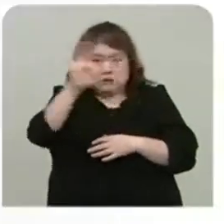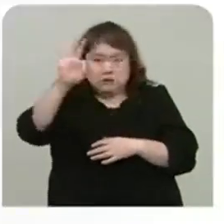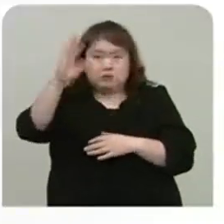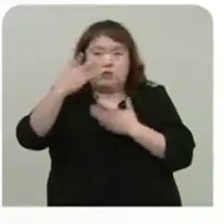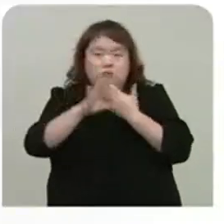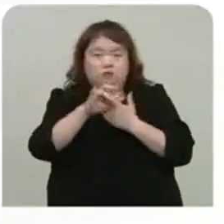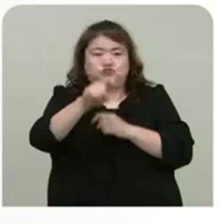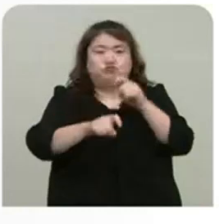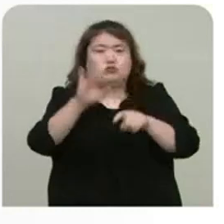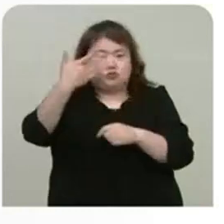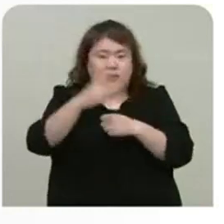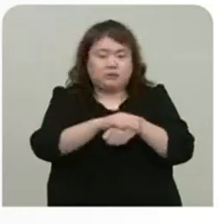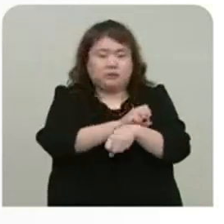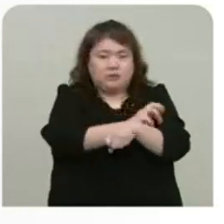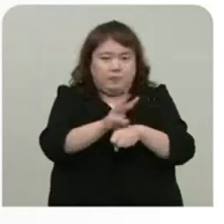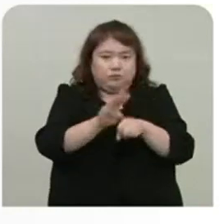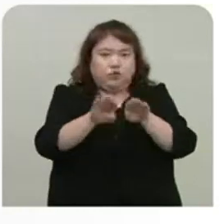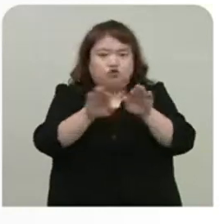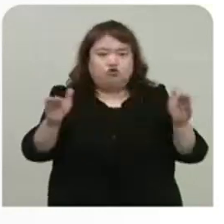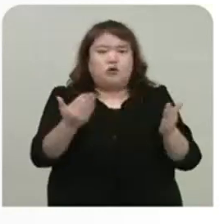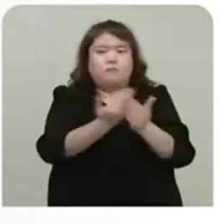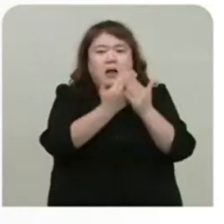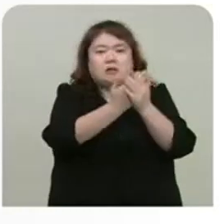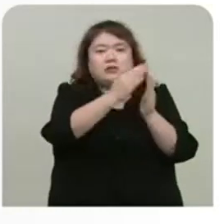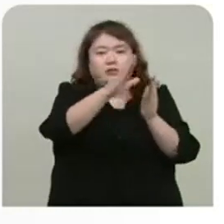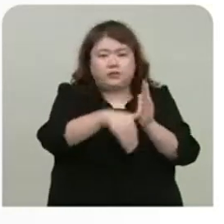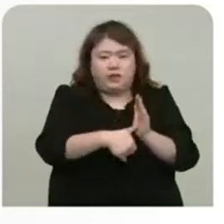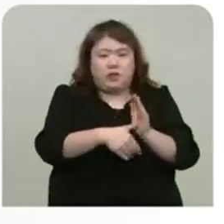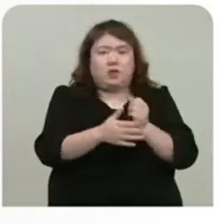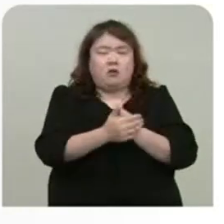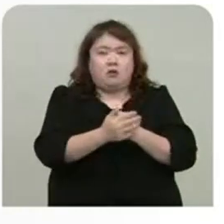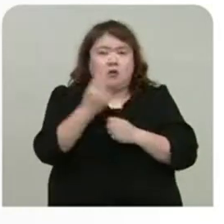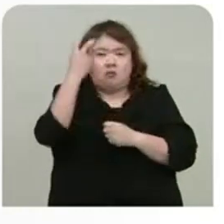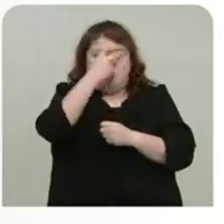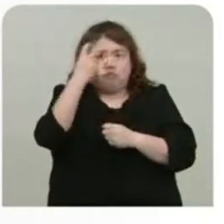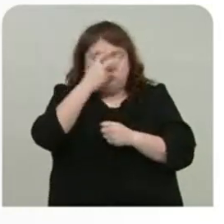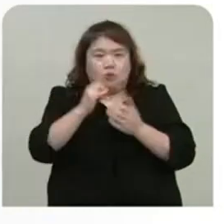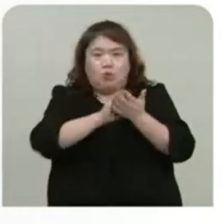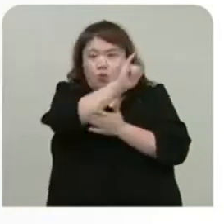새만금 역시 균형발전 차원에서 예타가 면제된 공항을 제외하곤